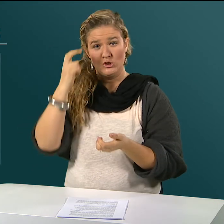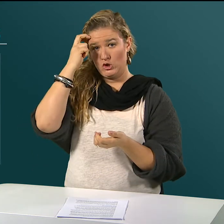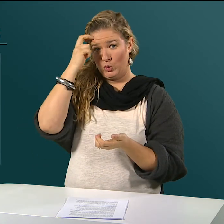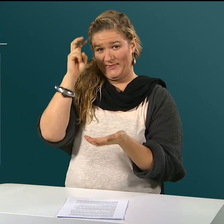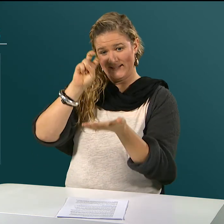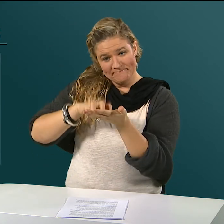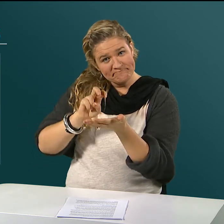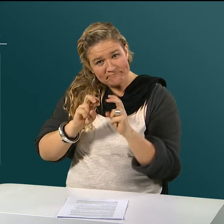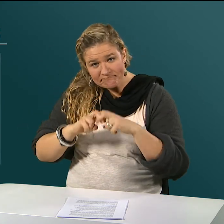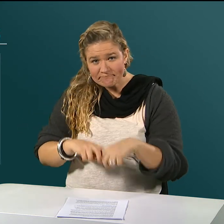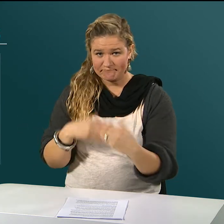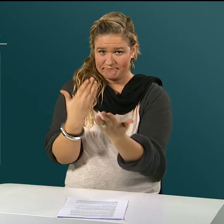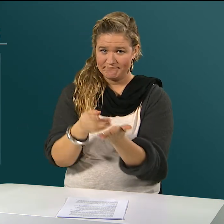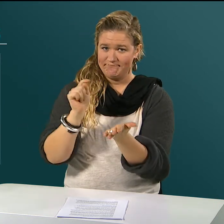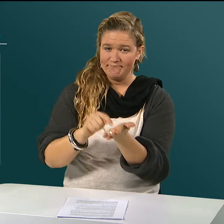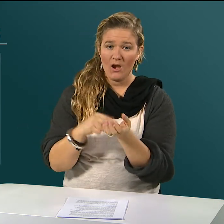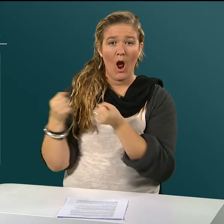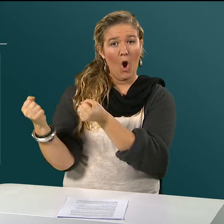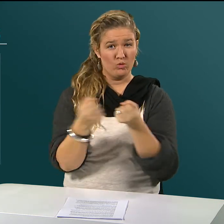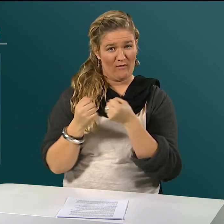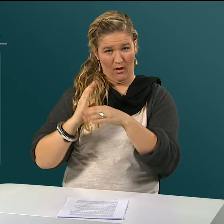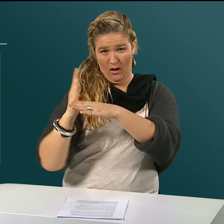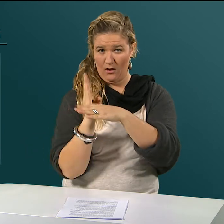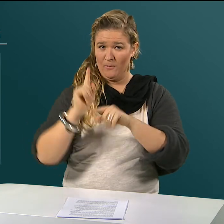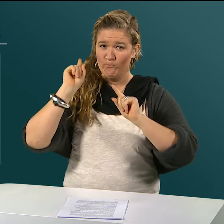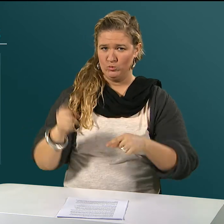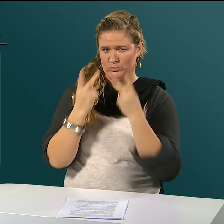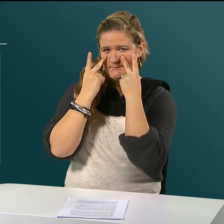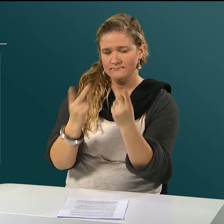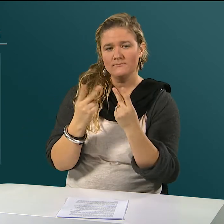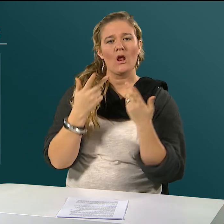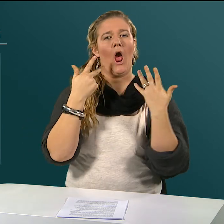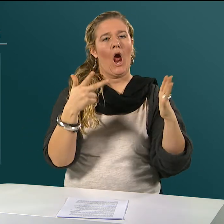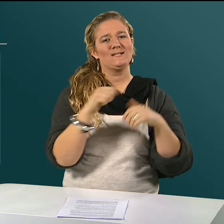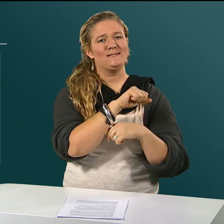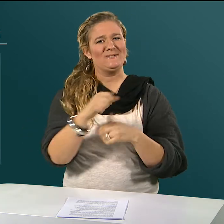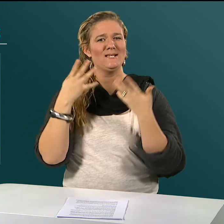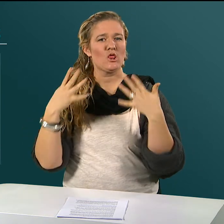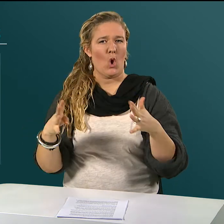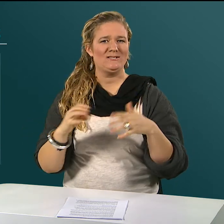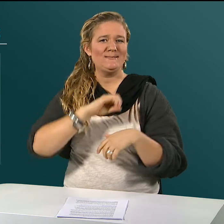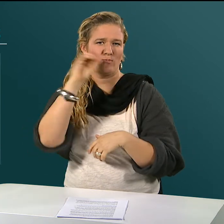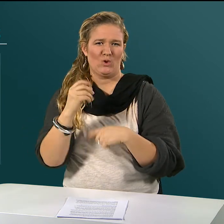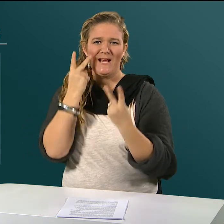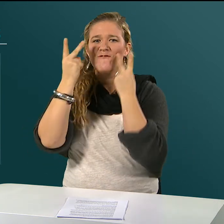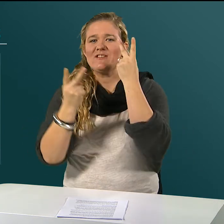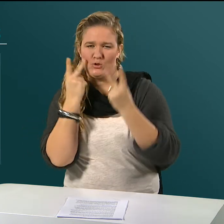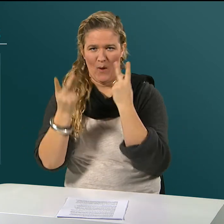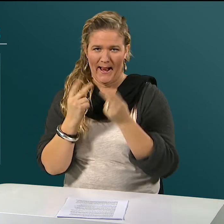Eine Studie zeigte, dass die Informaiton, für das Autofahren, bis zu 80 - 90 % visuell erlangt wird.